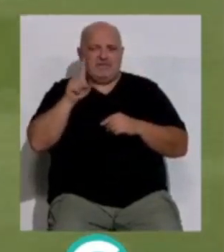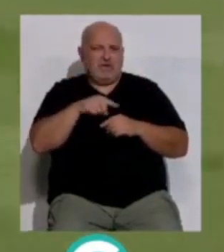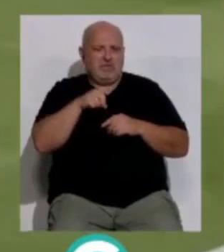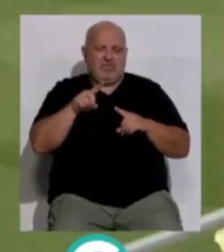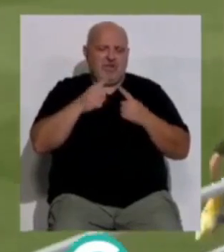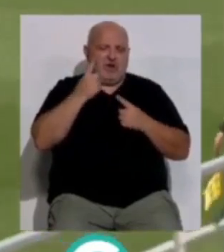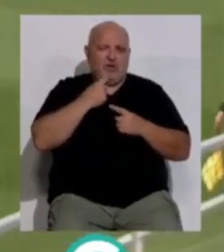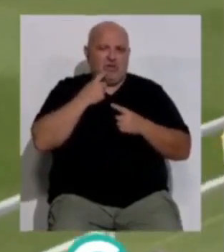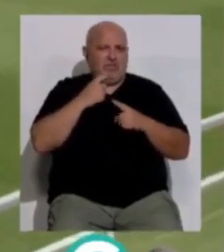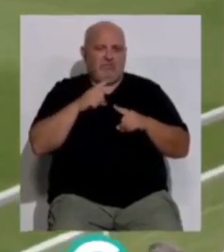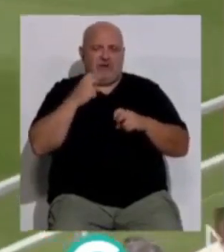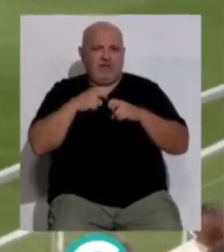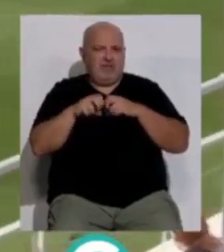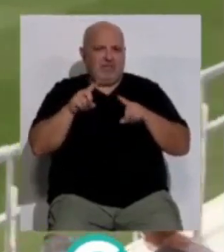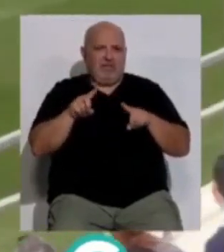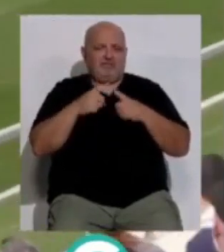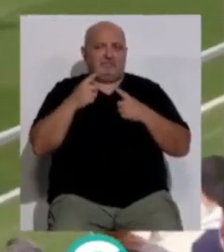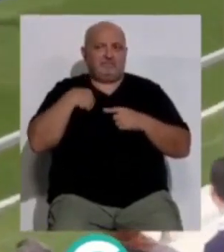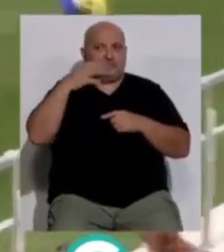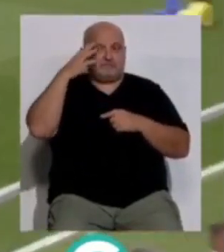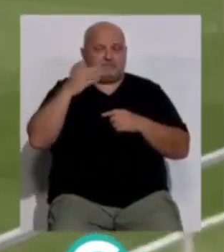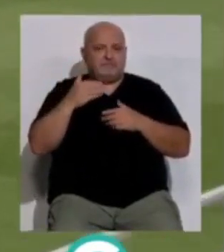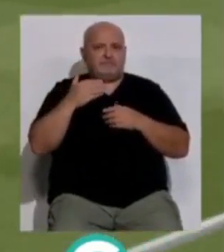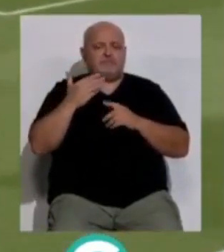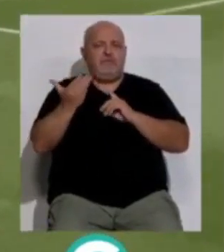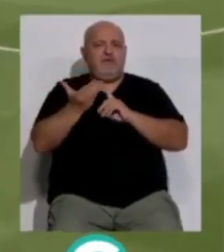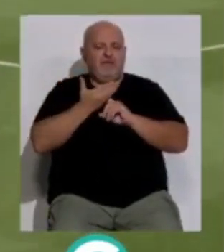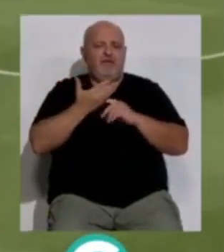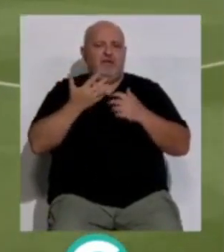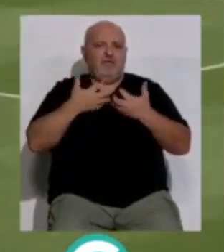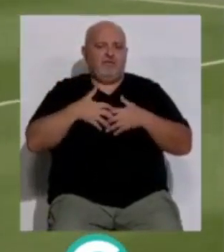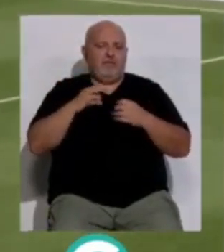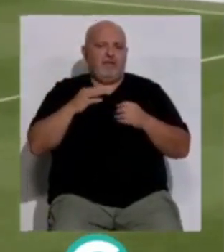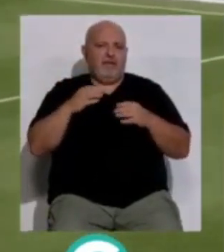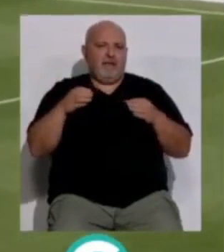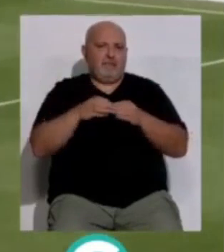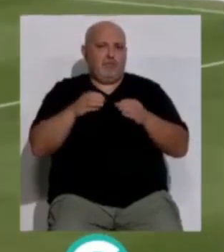rojas y lesiones yo creo que al final afecta el funcionamiento de un equipo sobre todo lo que es